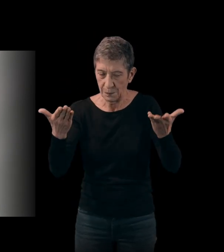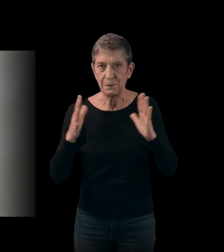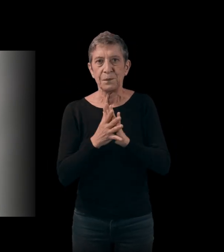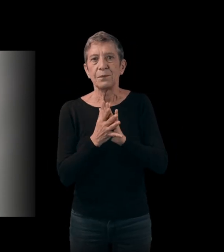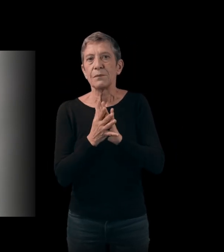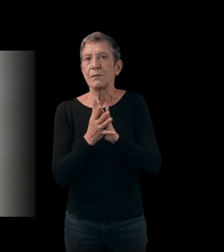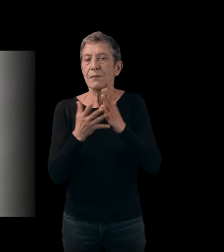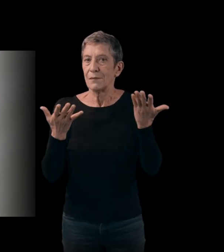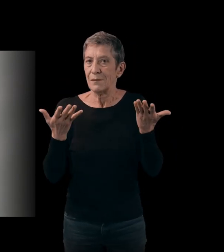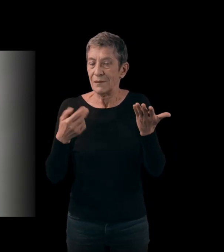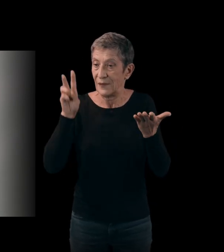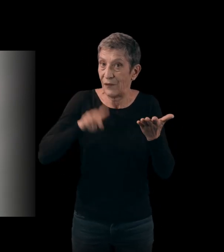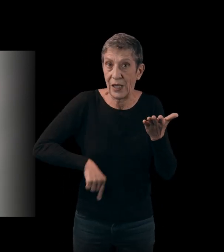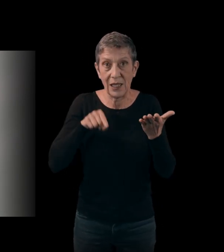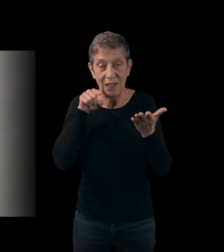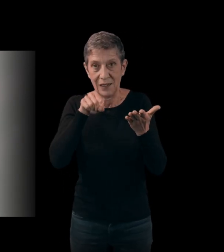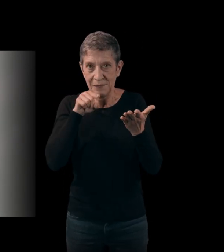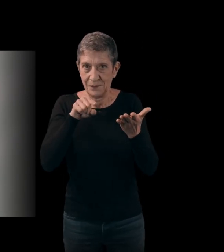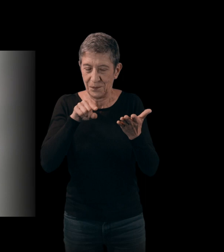Notre orbite vient de plus loin.